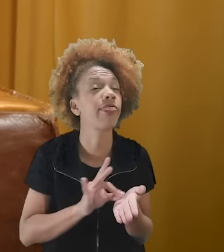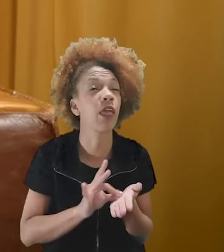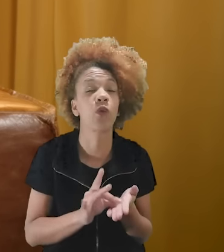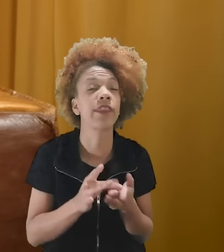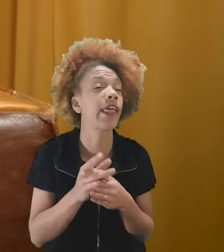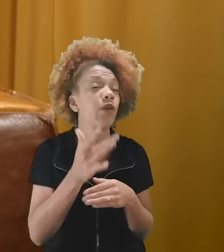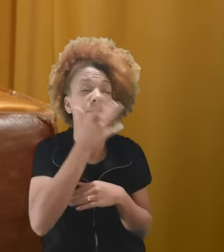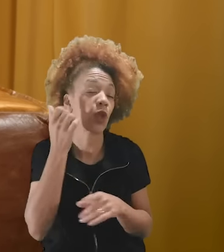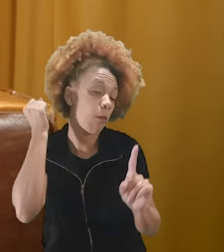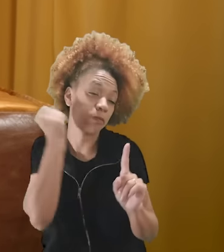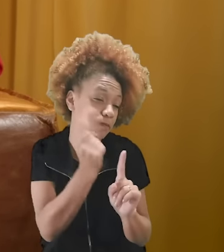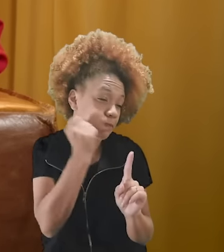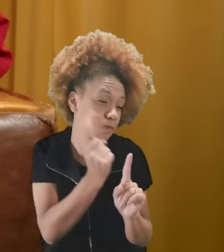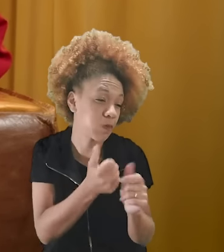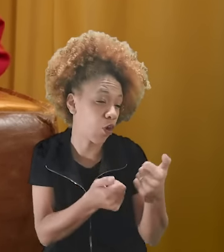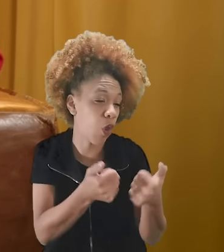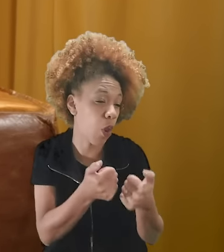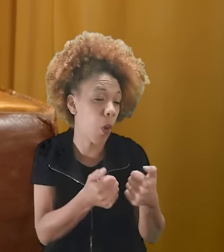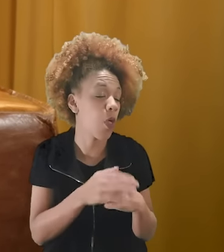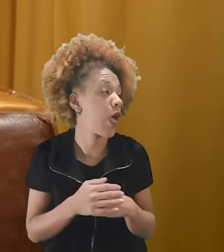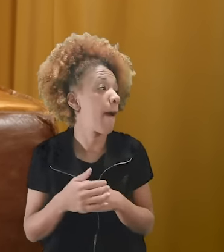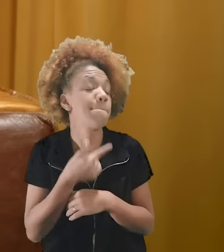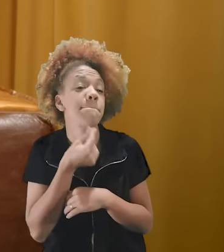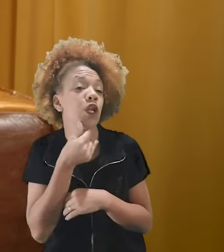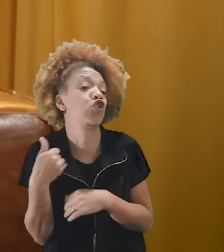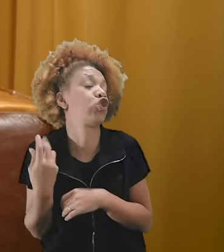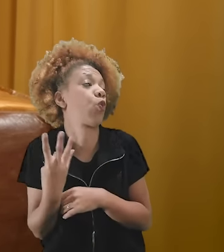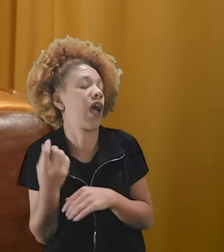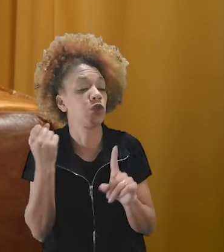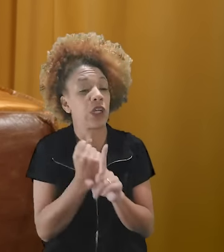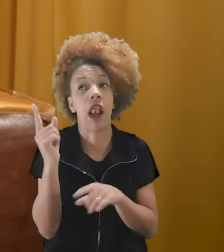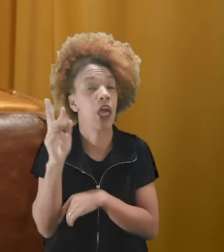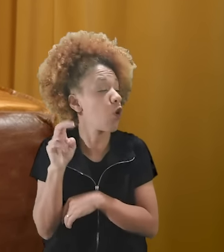que me matava cominha um moleque de 4 anos que morava em Rondônia me matando com você lembra na L